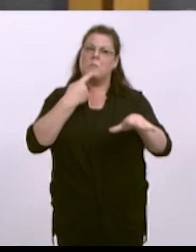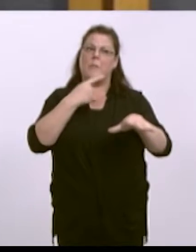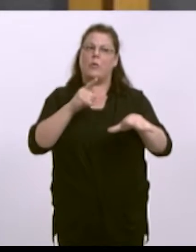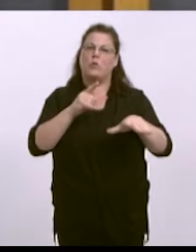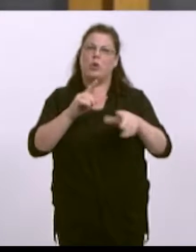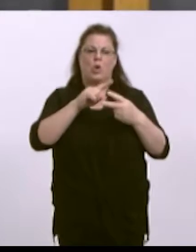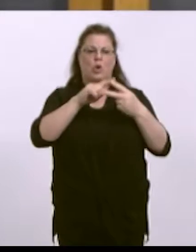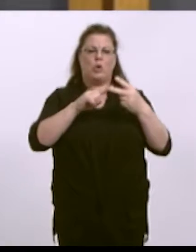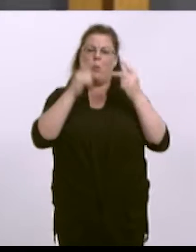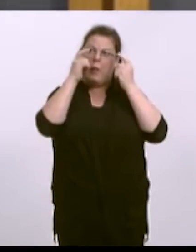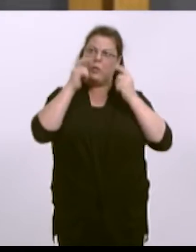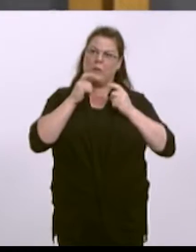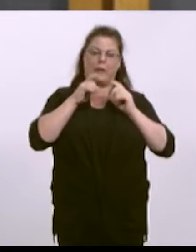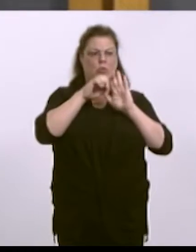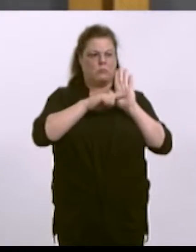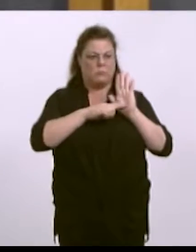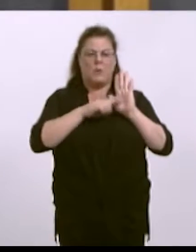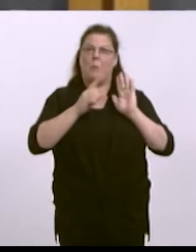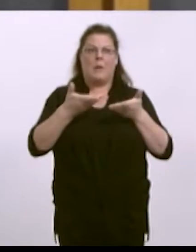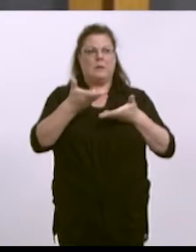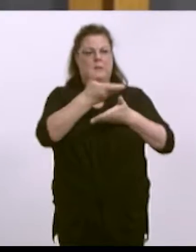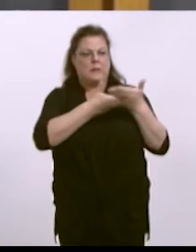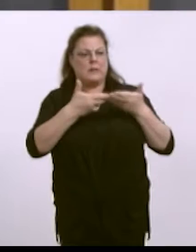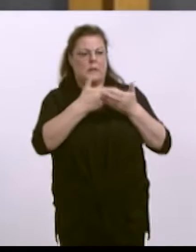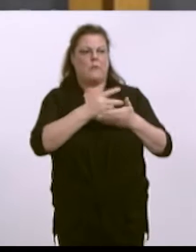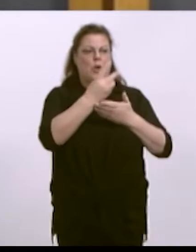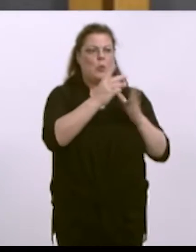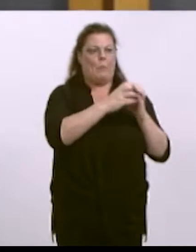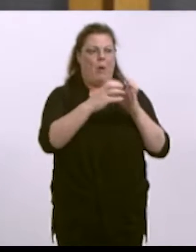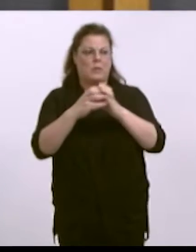Ddeddf awtistiaeth, sydd eisoes wedi cael ei chrybwyll, a Deddf arall, yn ymwneud ‚ diddymuír